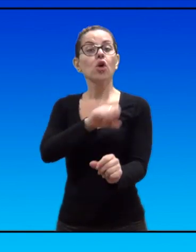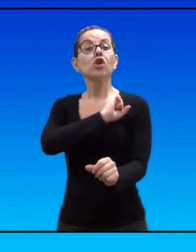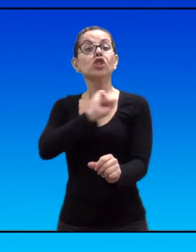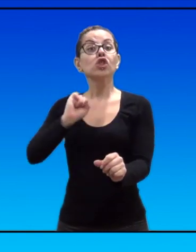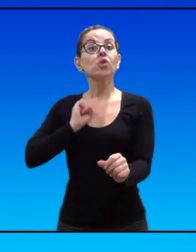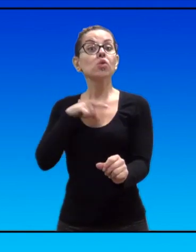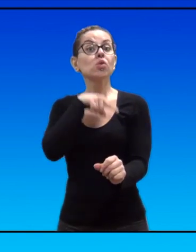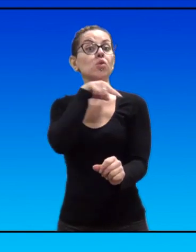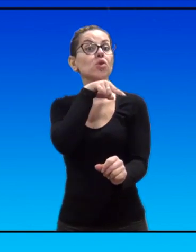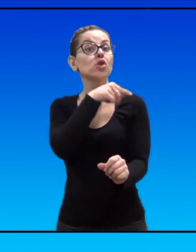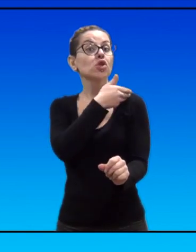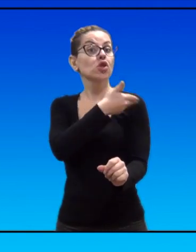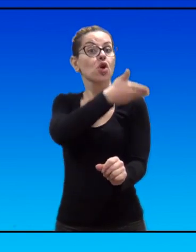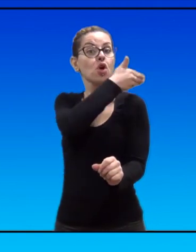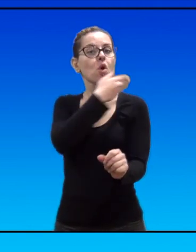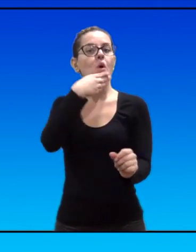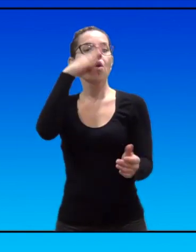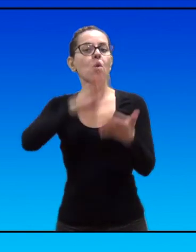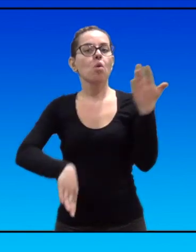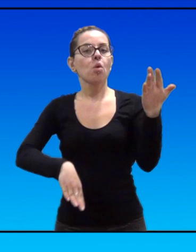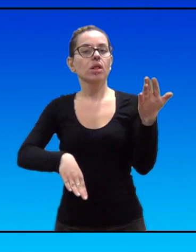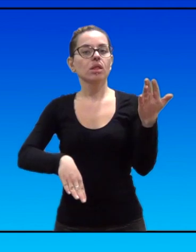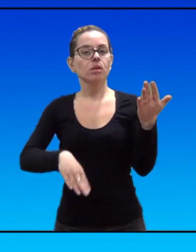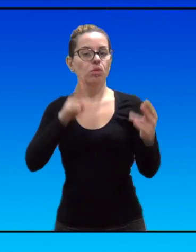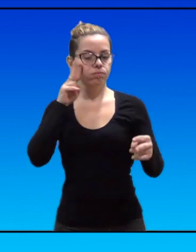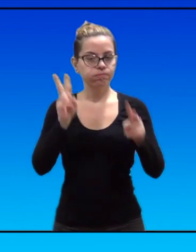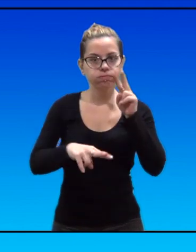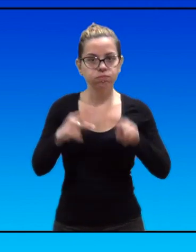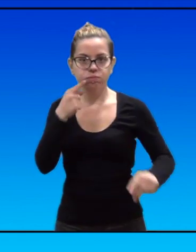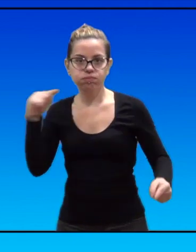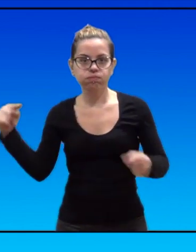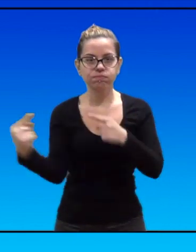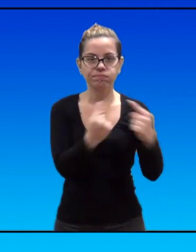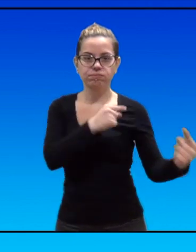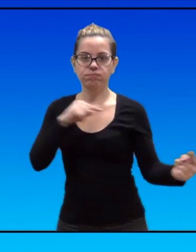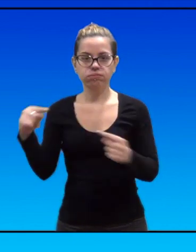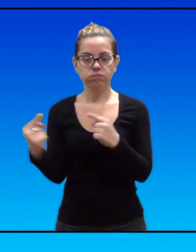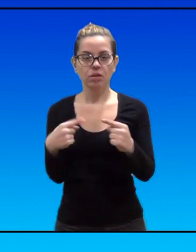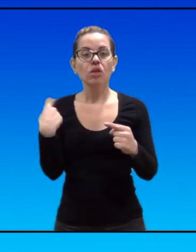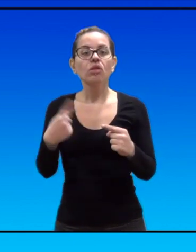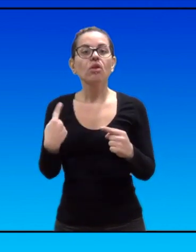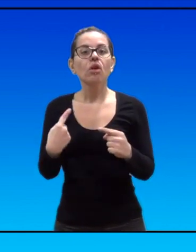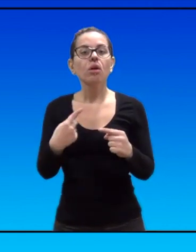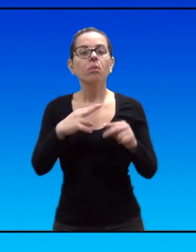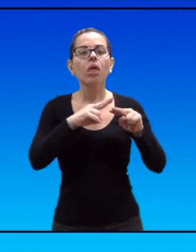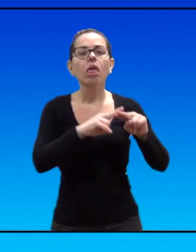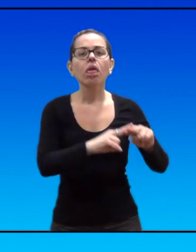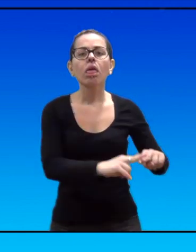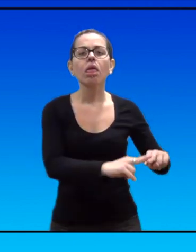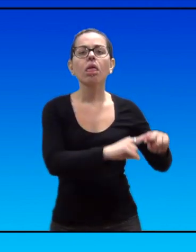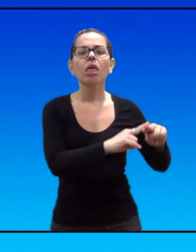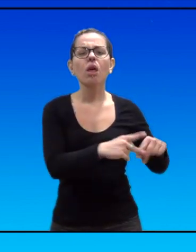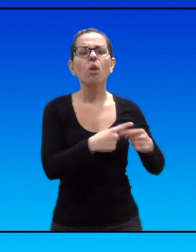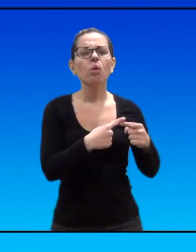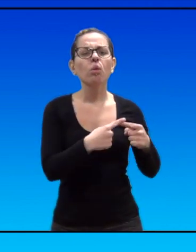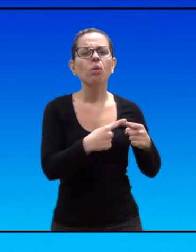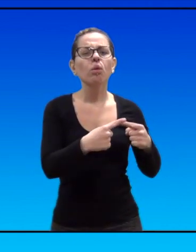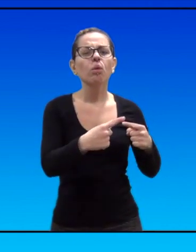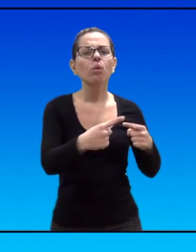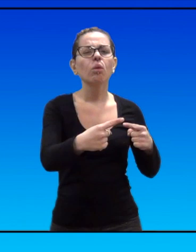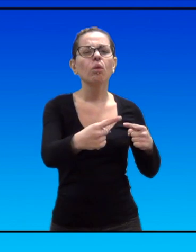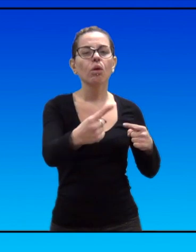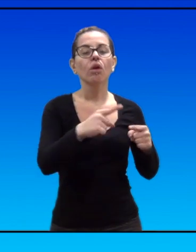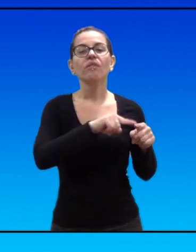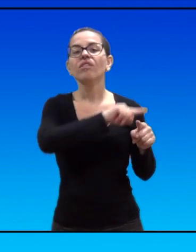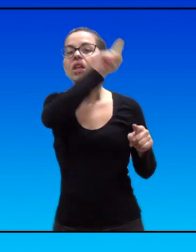il quale era stato discusso per l'ultima volta lo scorso giugno e poi il percorso ha subito un arresto.